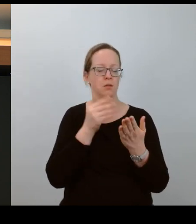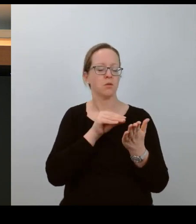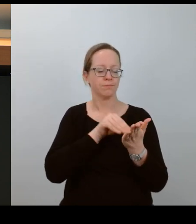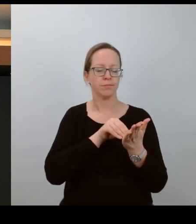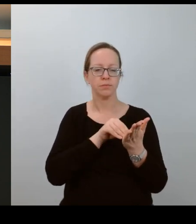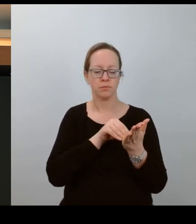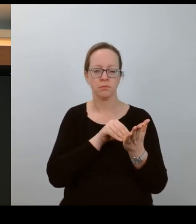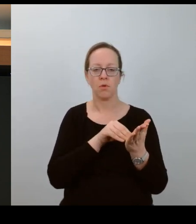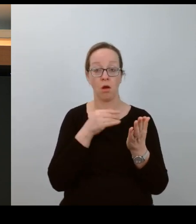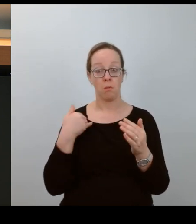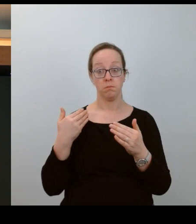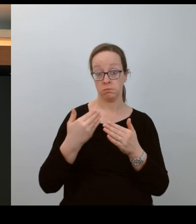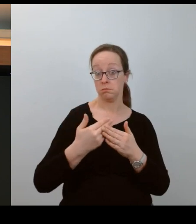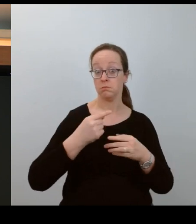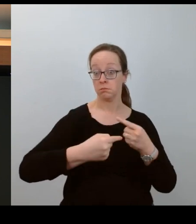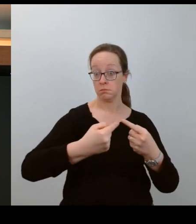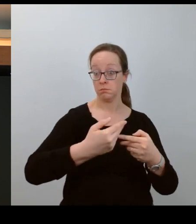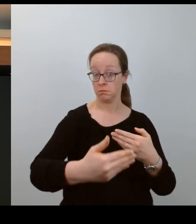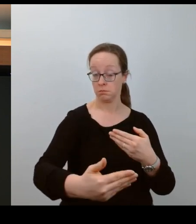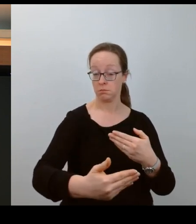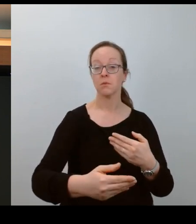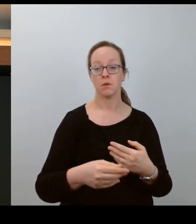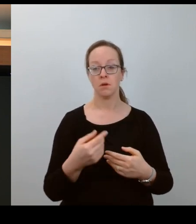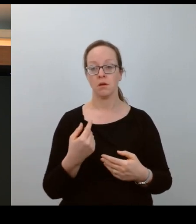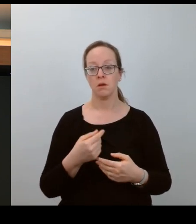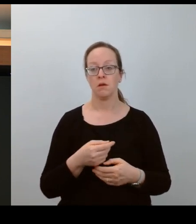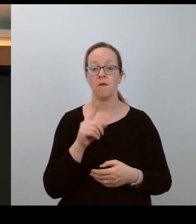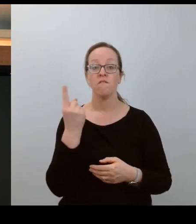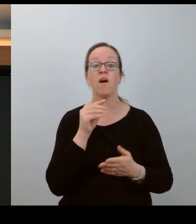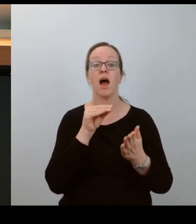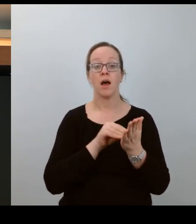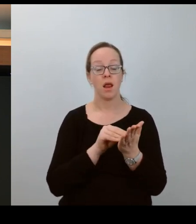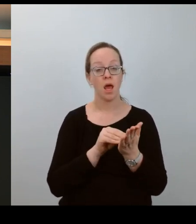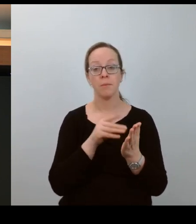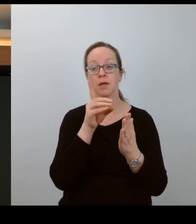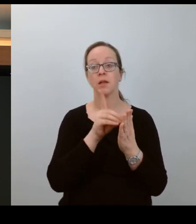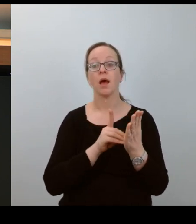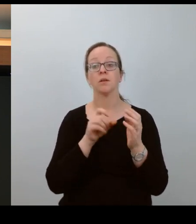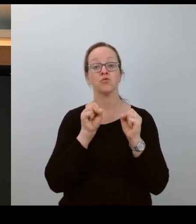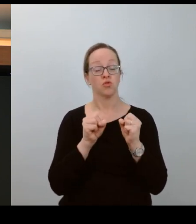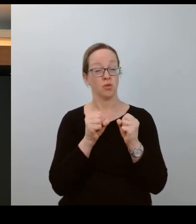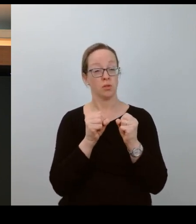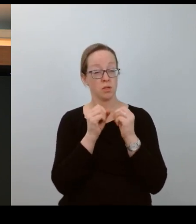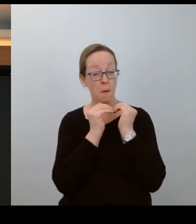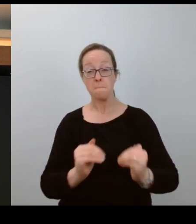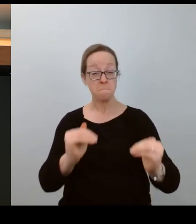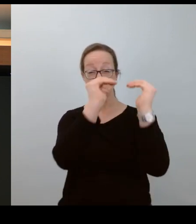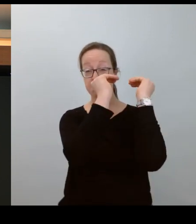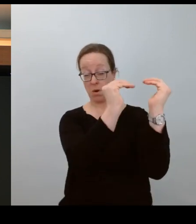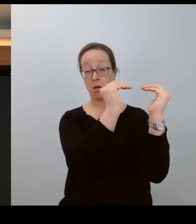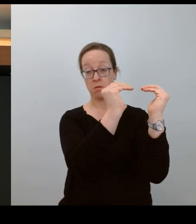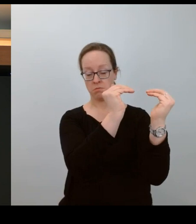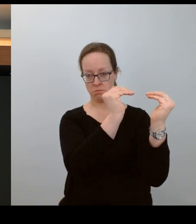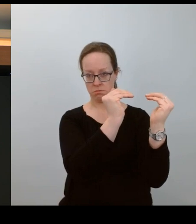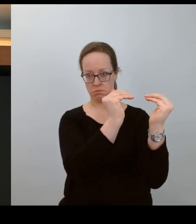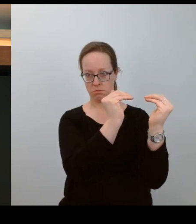sehr im Unklaren gelassen, obwohl es für die eigene Risikoabschätzung besser wäre, den Zeitraum etwas genauer einschränken zu können.